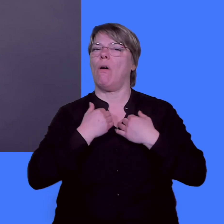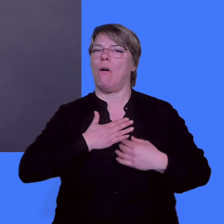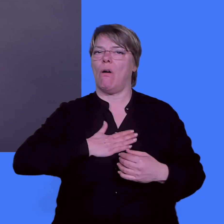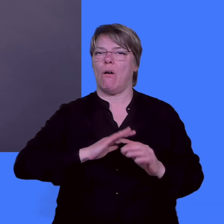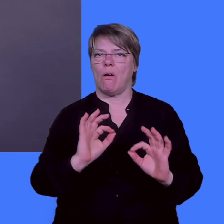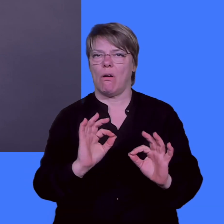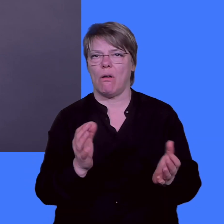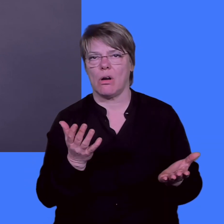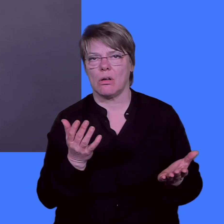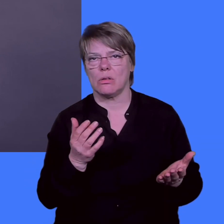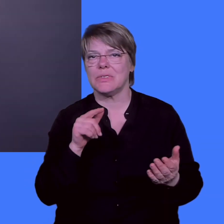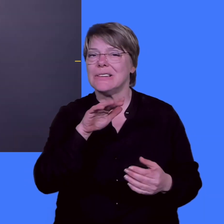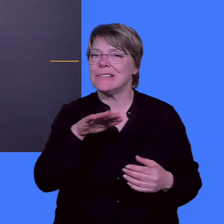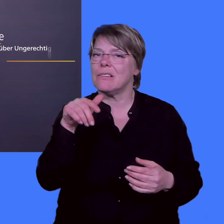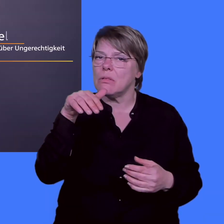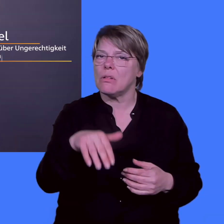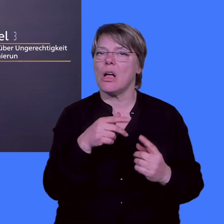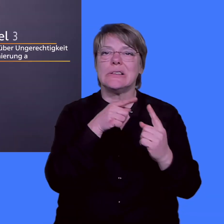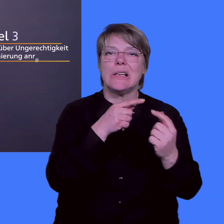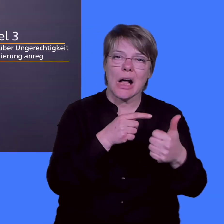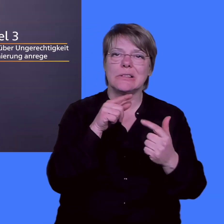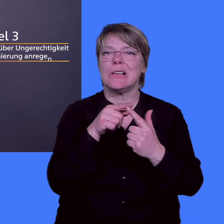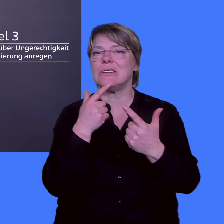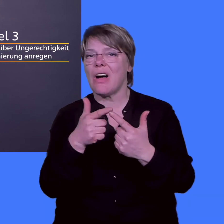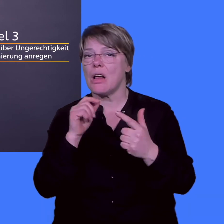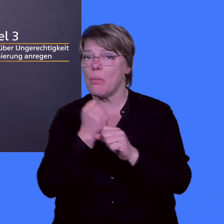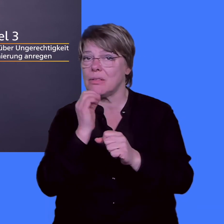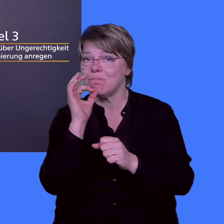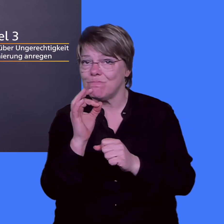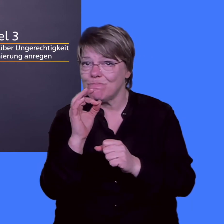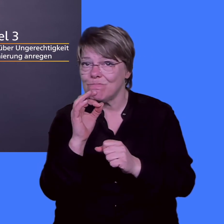sich Ziel 3 und 4: Nämlich kritisch zu werden in Bezug auf Diskriminierung.